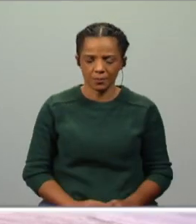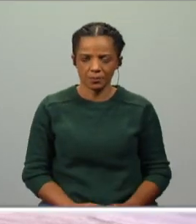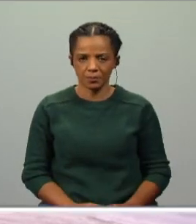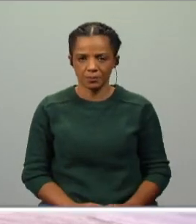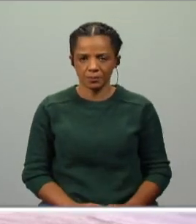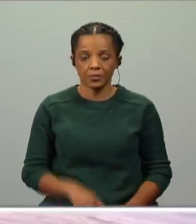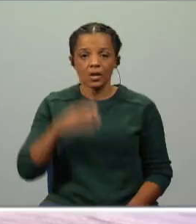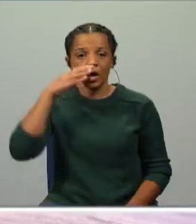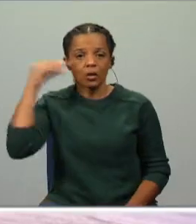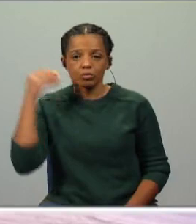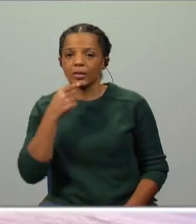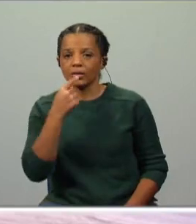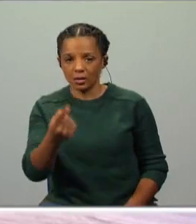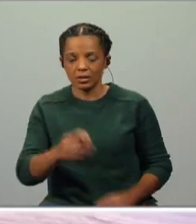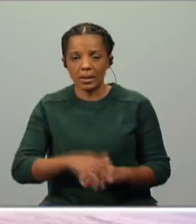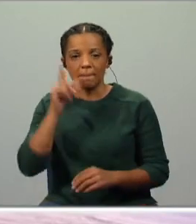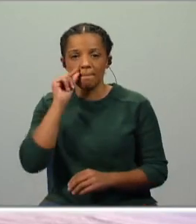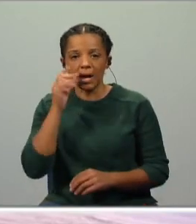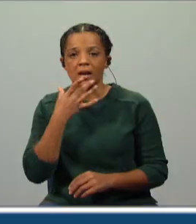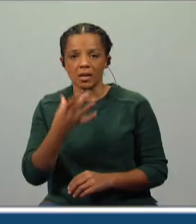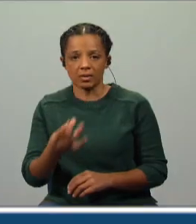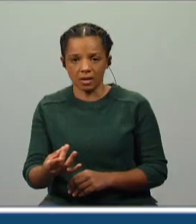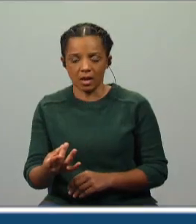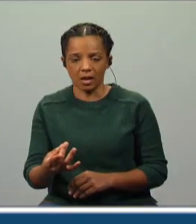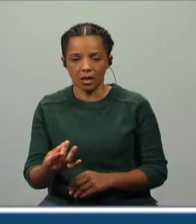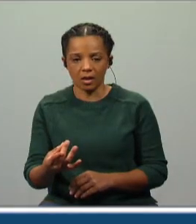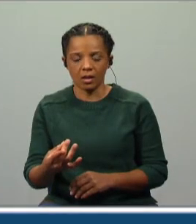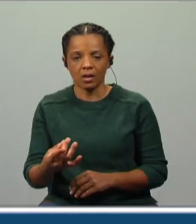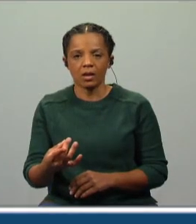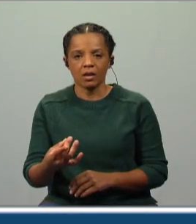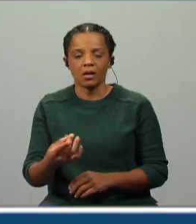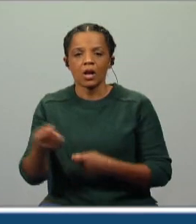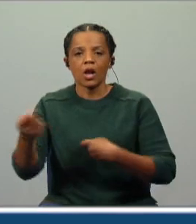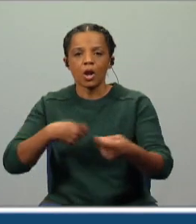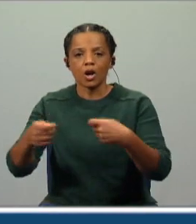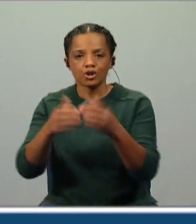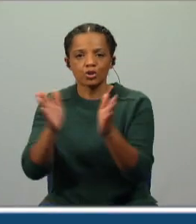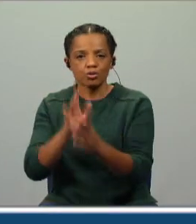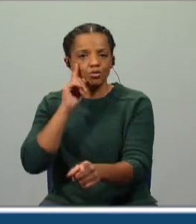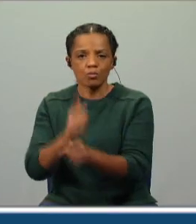Os crescidos dizem que o pai natal não pode estar em todas as lojas ao mesmo tempo,